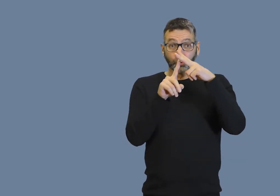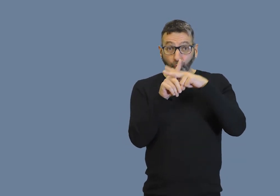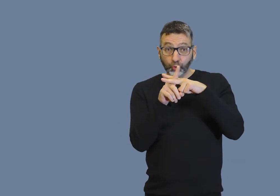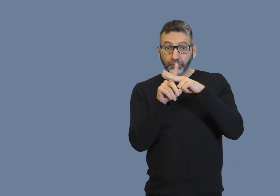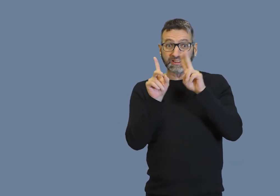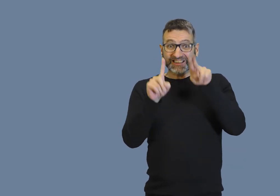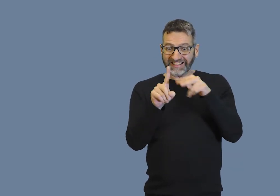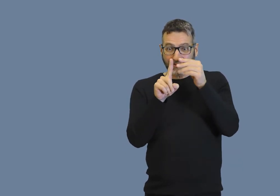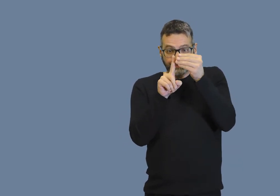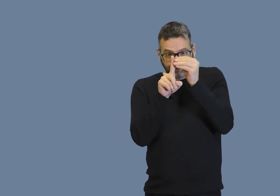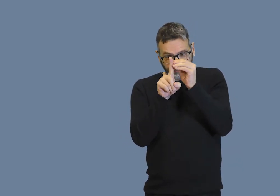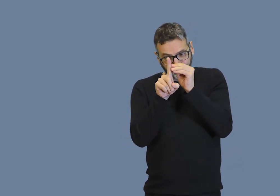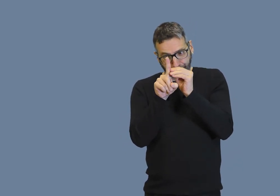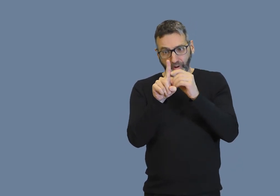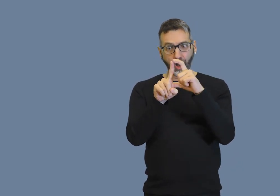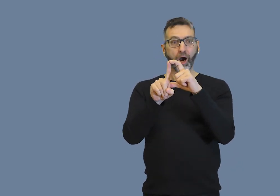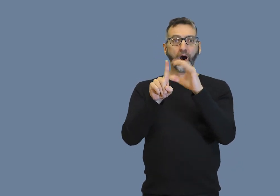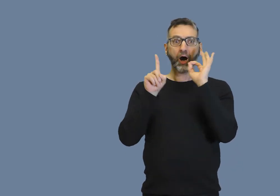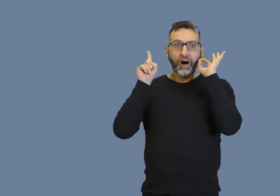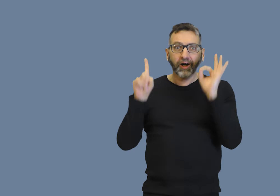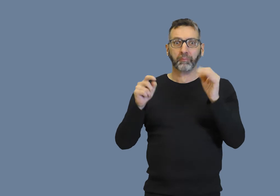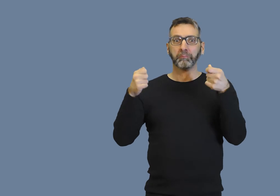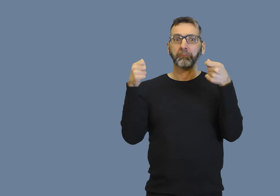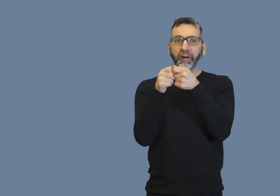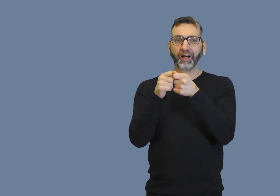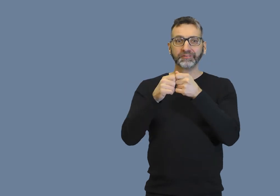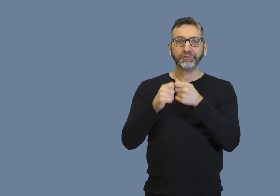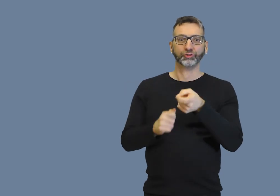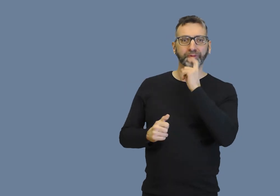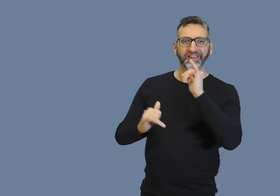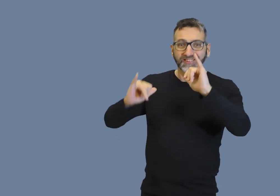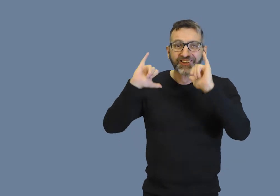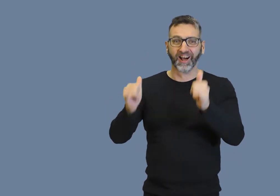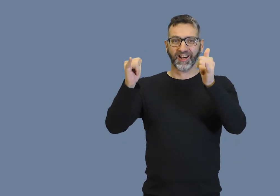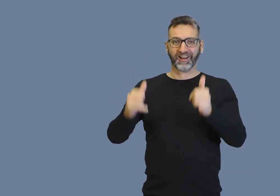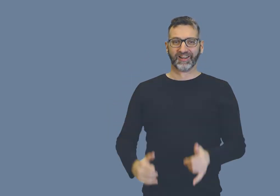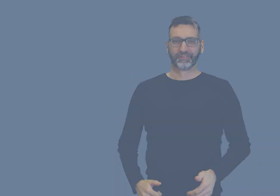Sex mit einem Kondom in der richtigen Größe macht Spaß!